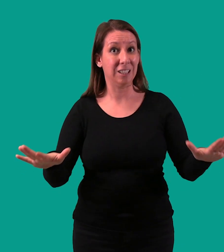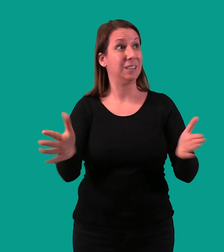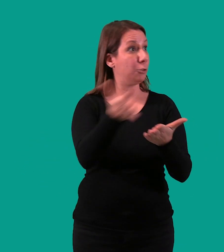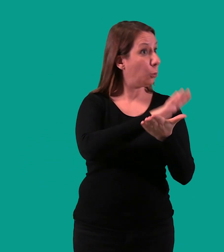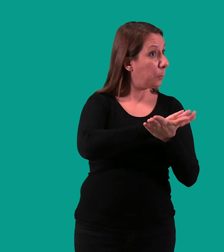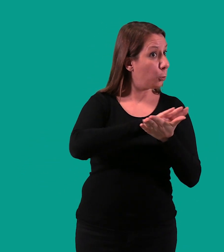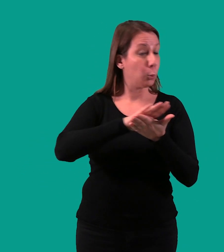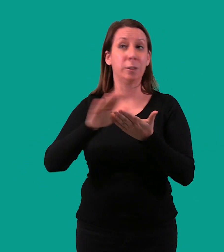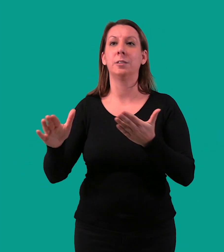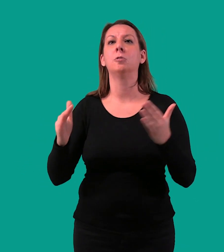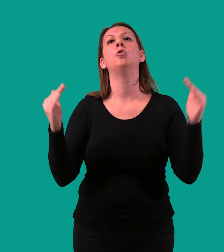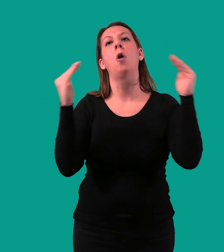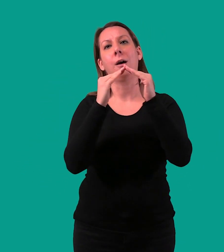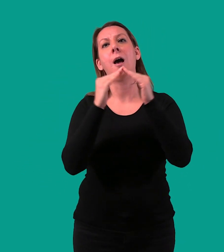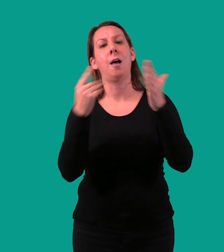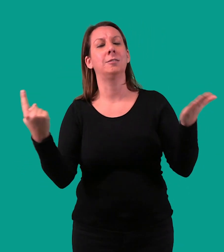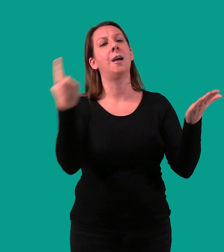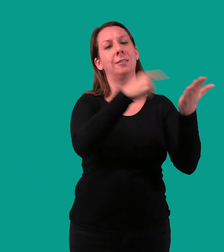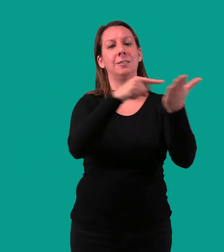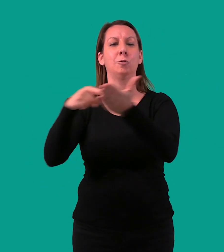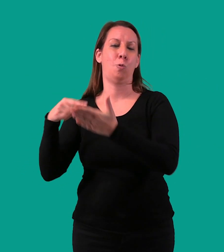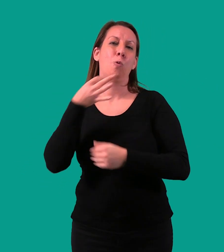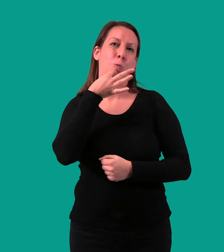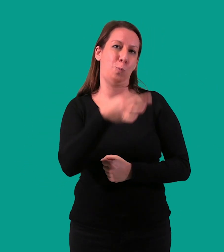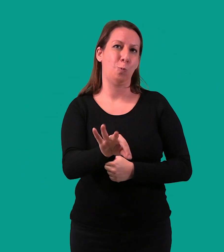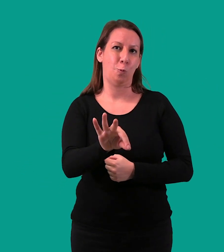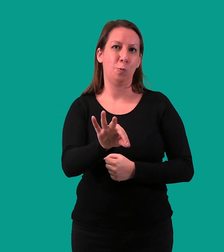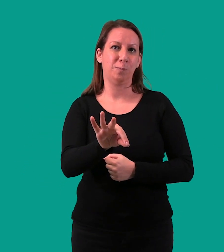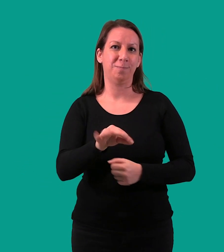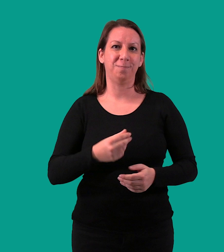Poi tutti tornano a casa.